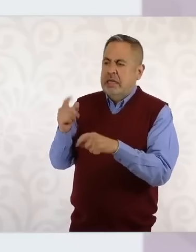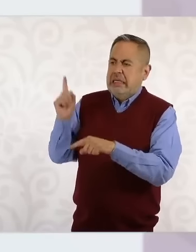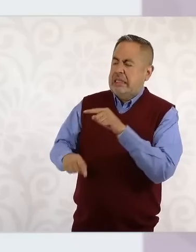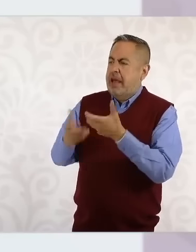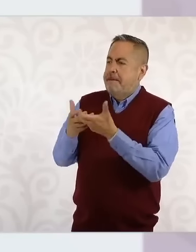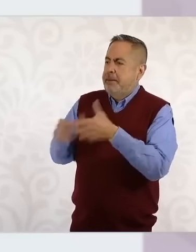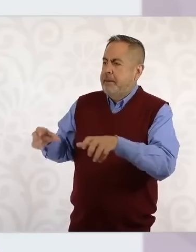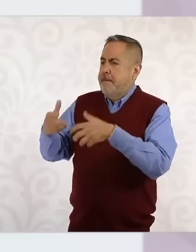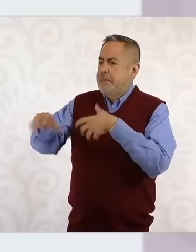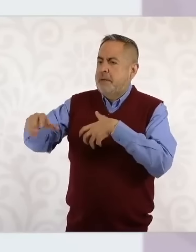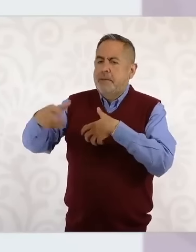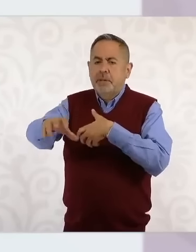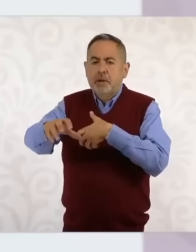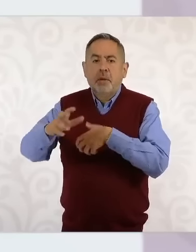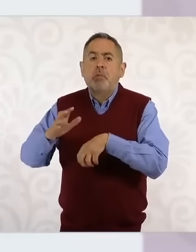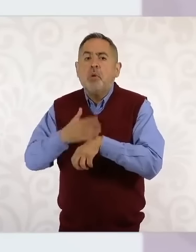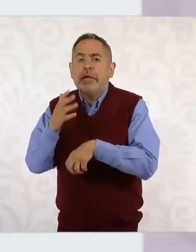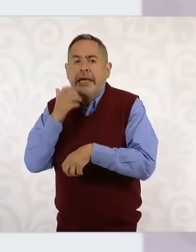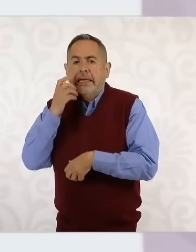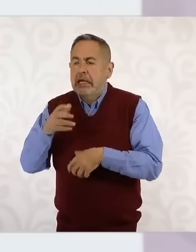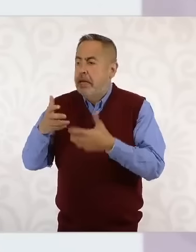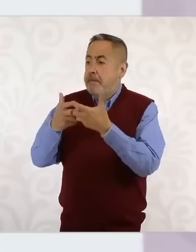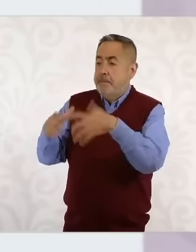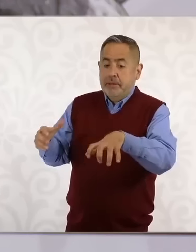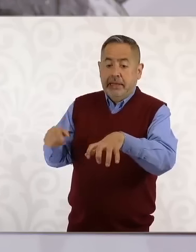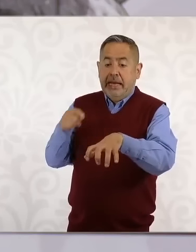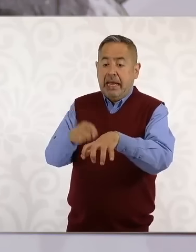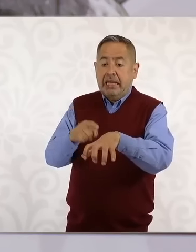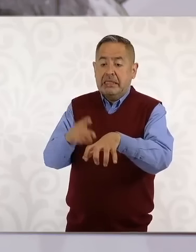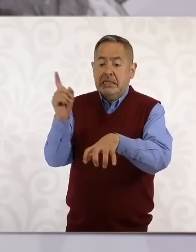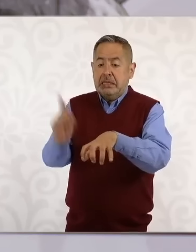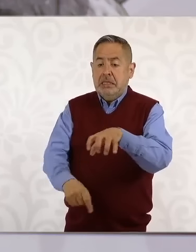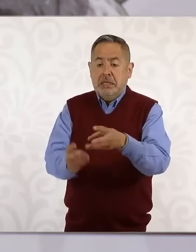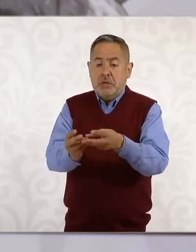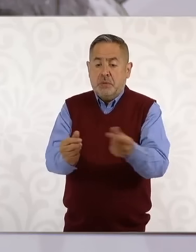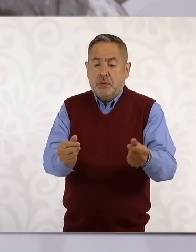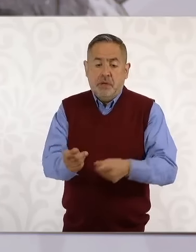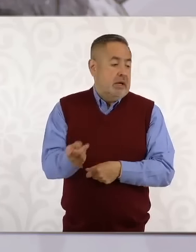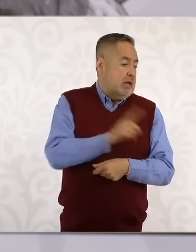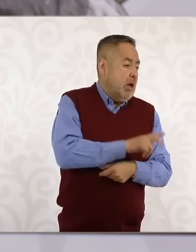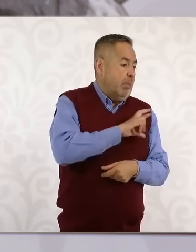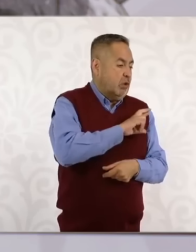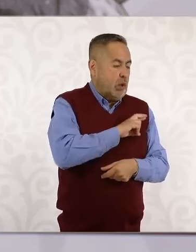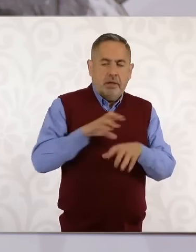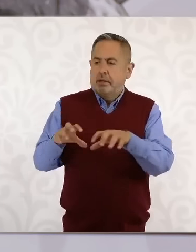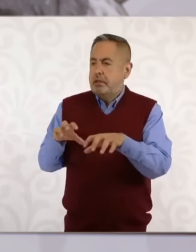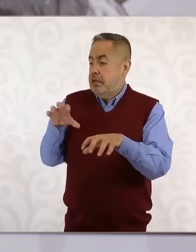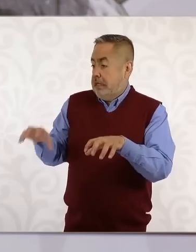al final pues era privatizar todo el sistema de energía eléctrica. Cambian la Constitución,